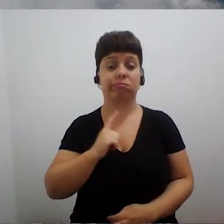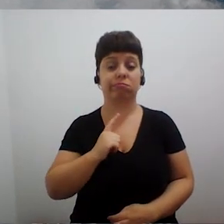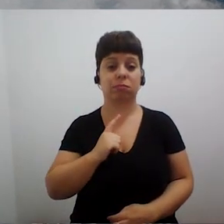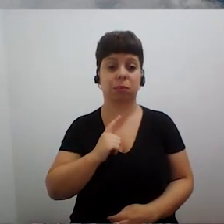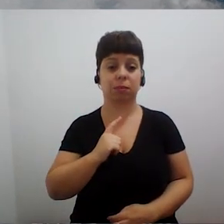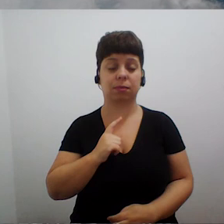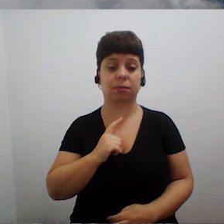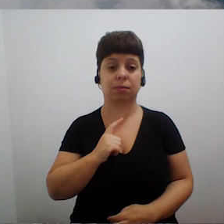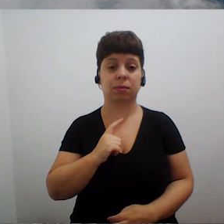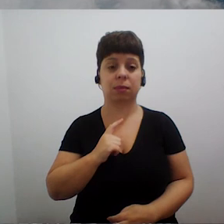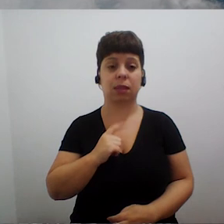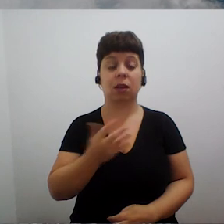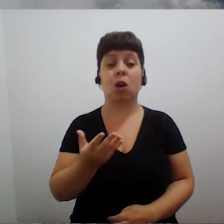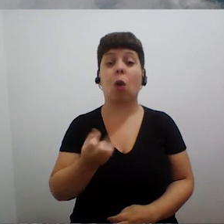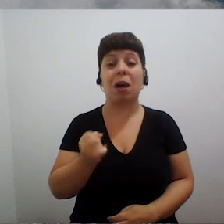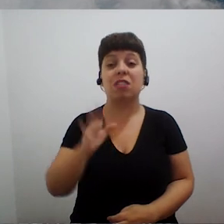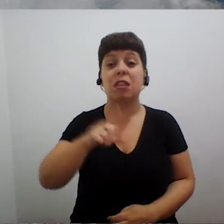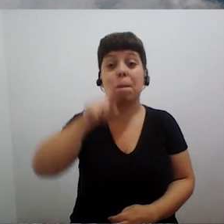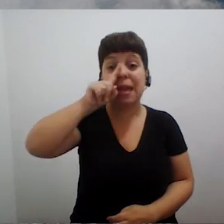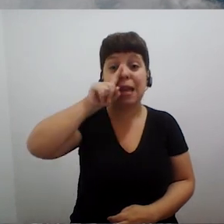que ninguém se protege do período que não conhece.